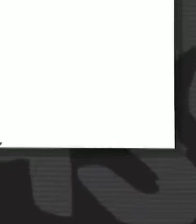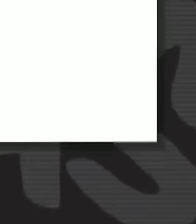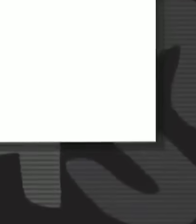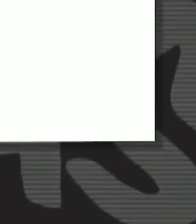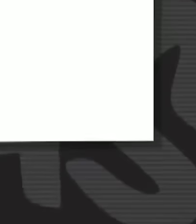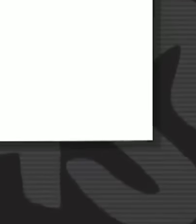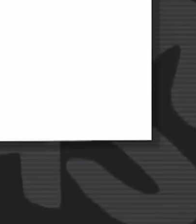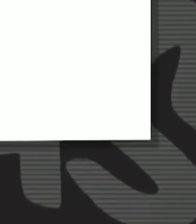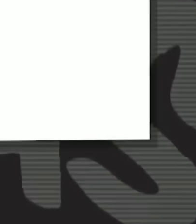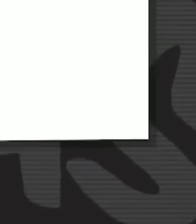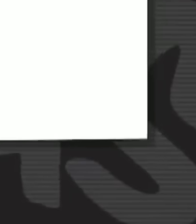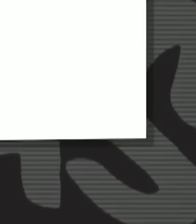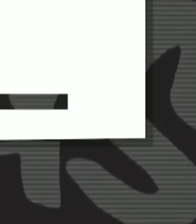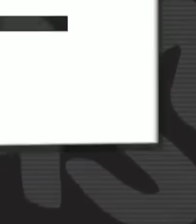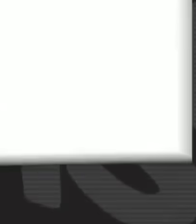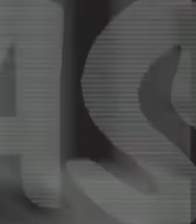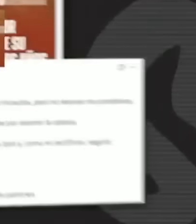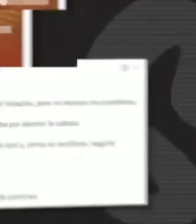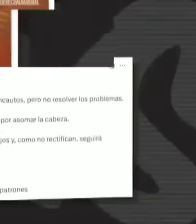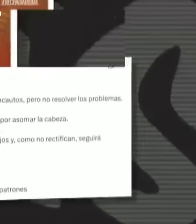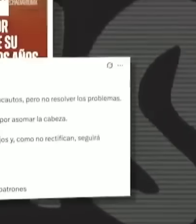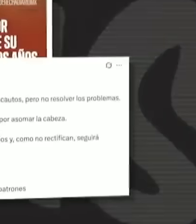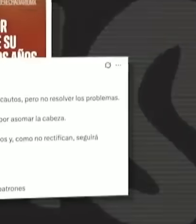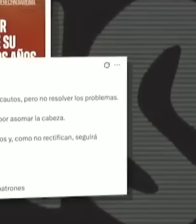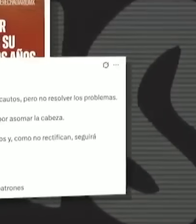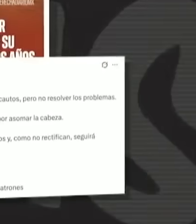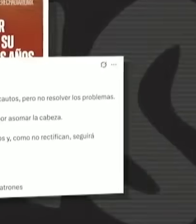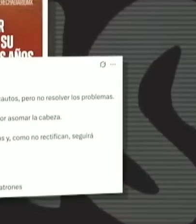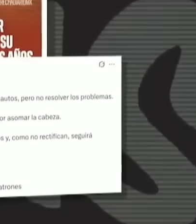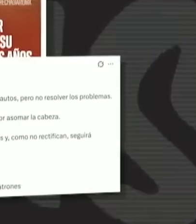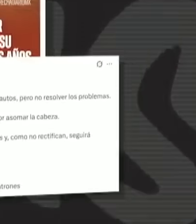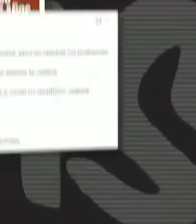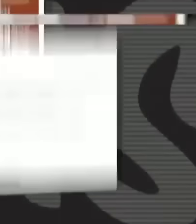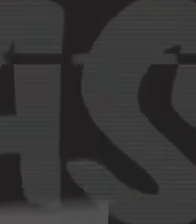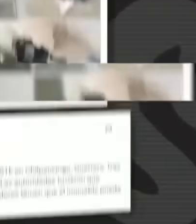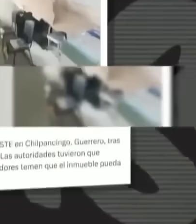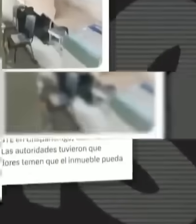El falso gasolinazo de 2026, la supuesta pérdida de empleadores en México, presuntos